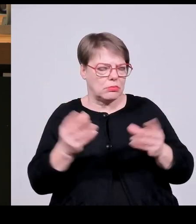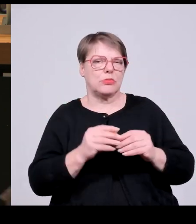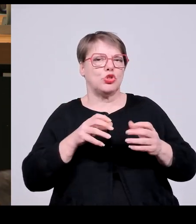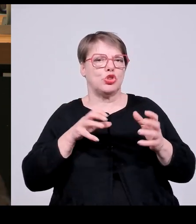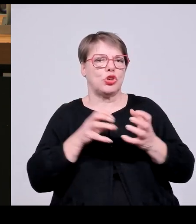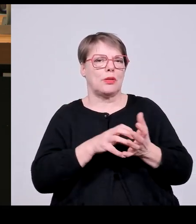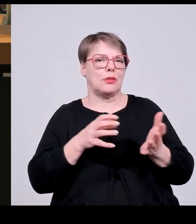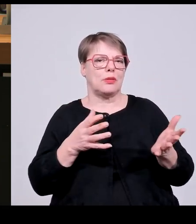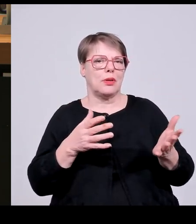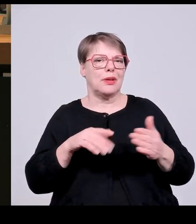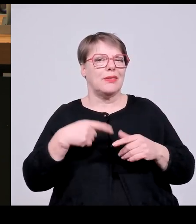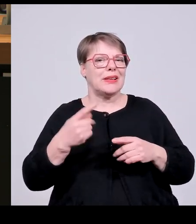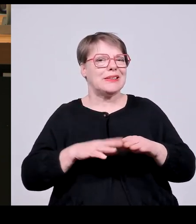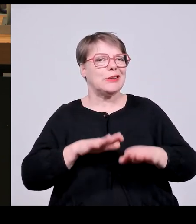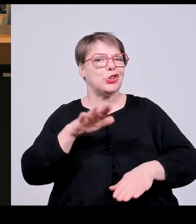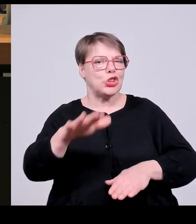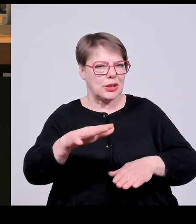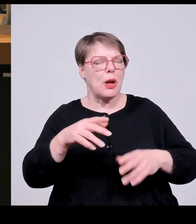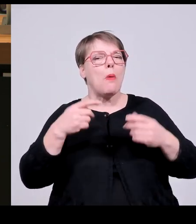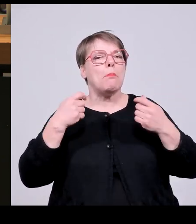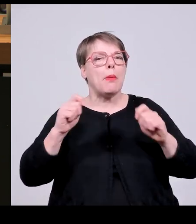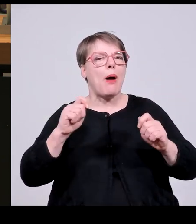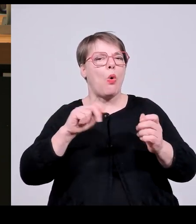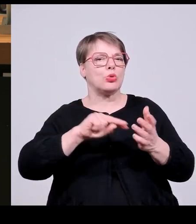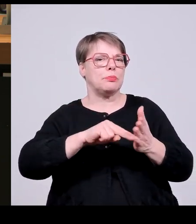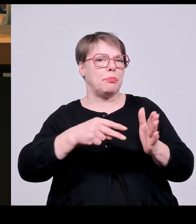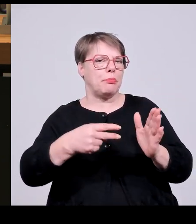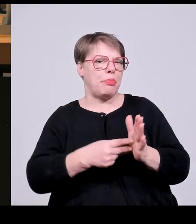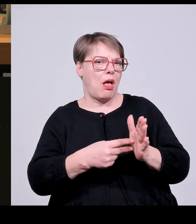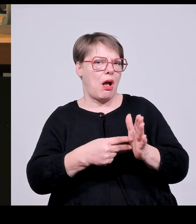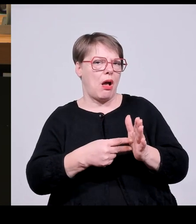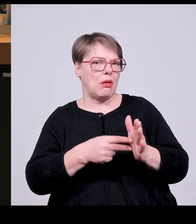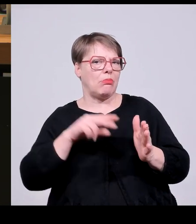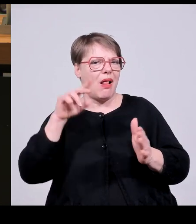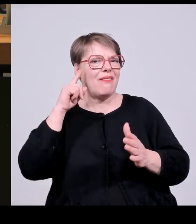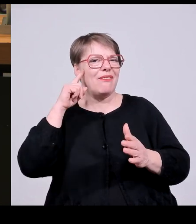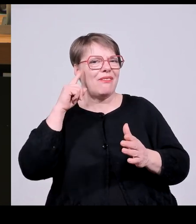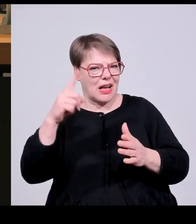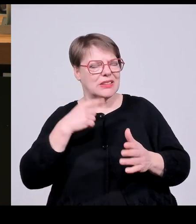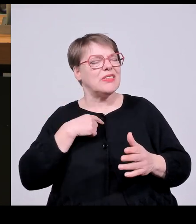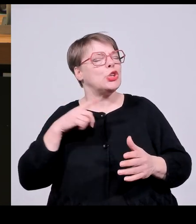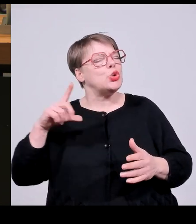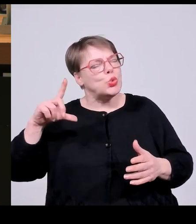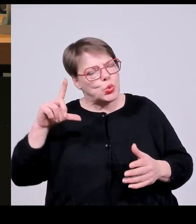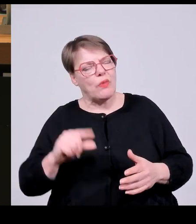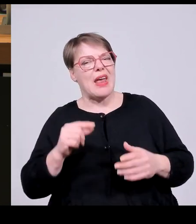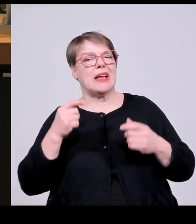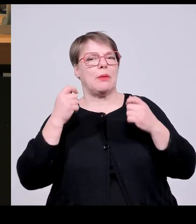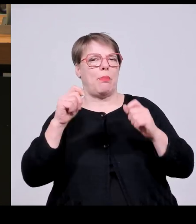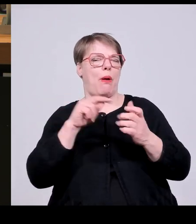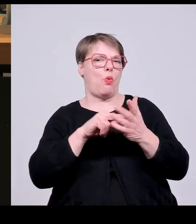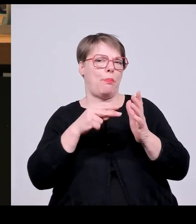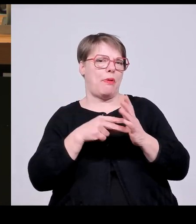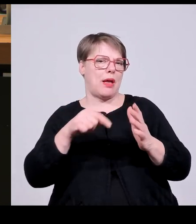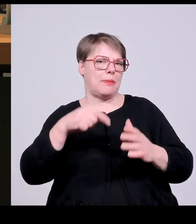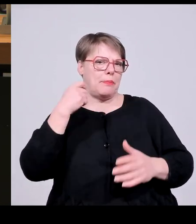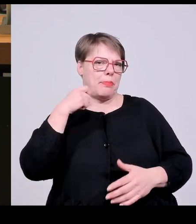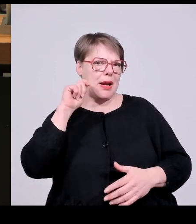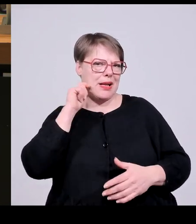Baulandentwicklung anzuwenden ud die Qualität zu sichern. Also Wohnungsbau, schnell und qualitätvoll.